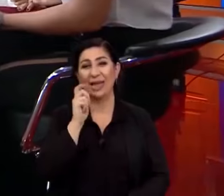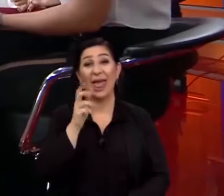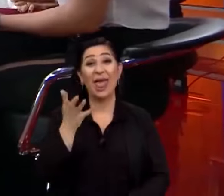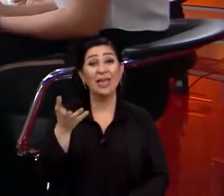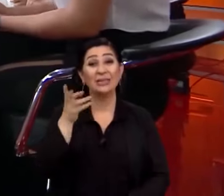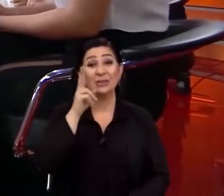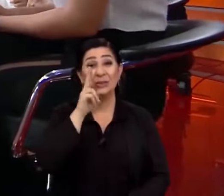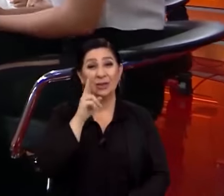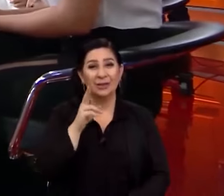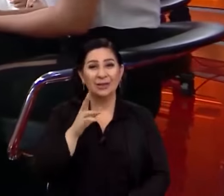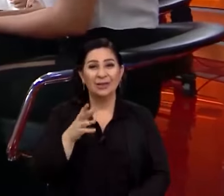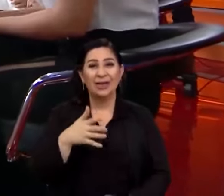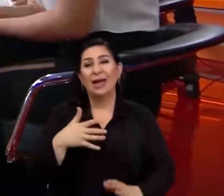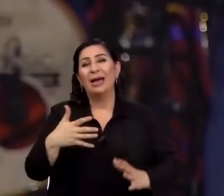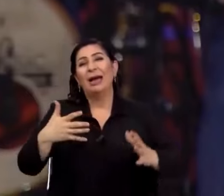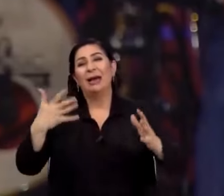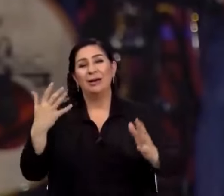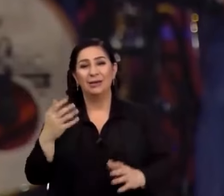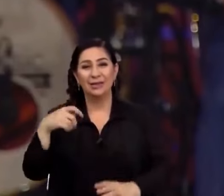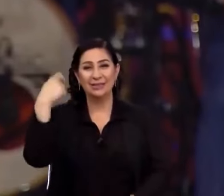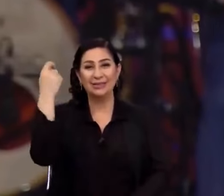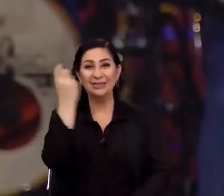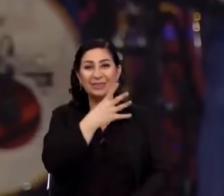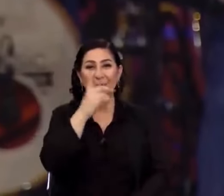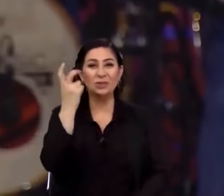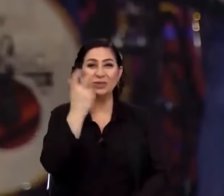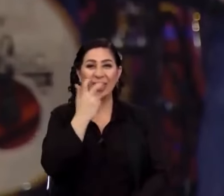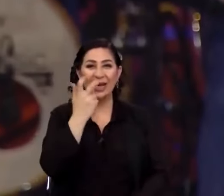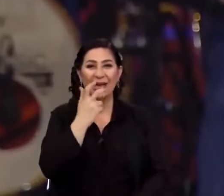havale gelmiş gibi dizide bir şarkı söyledim O yüzden evde en son onu